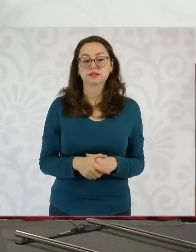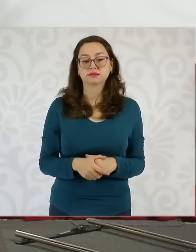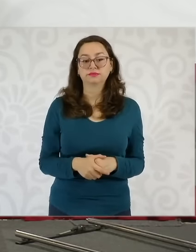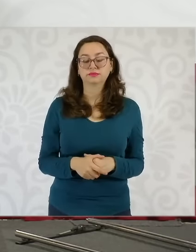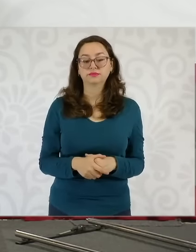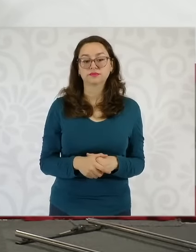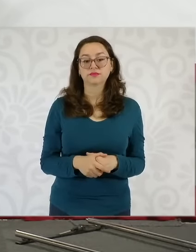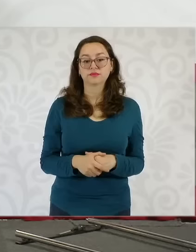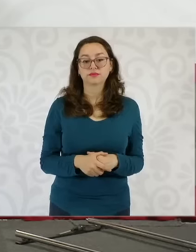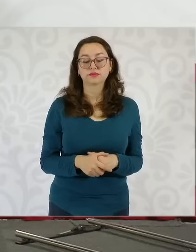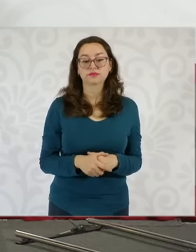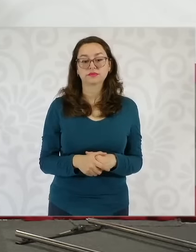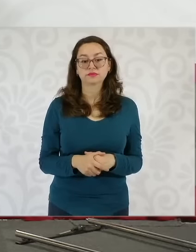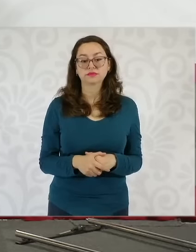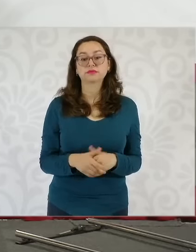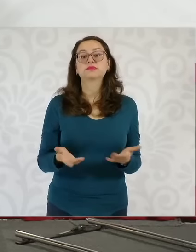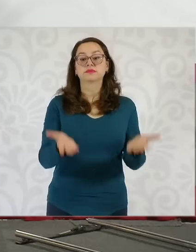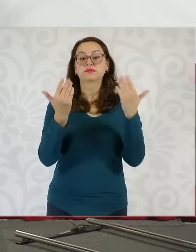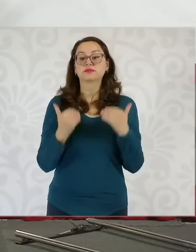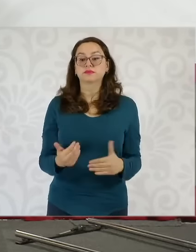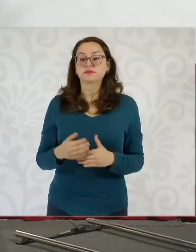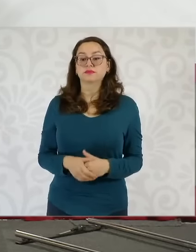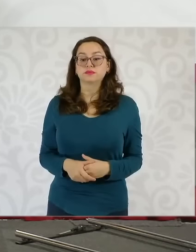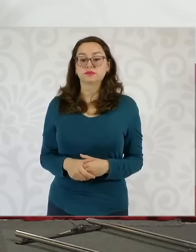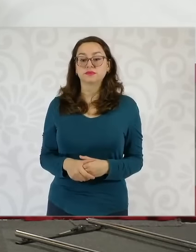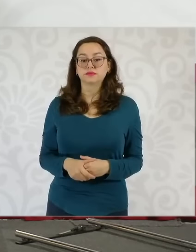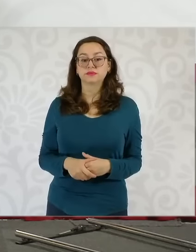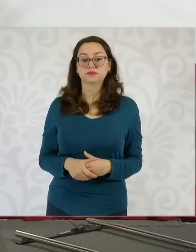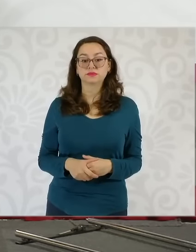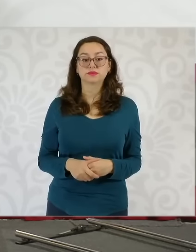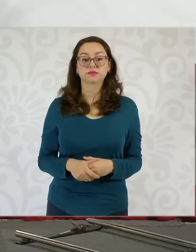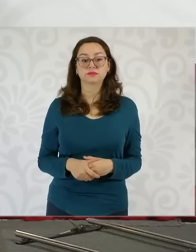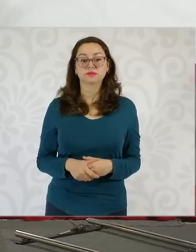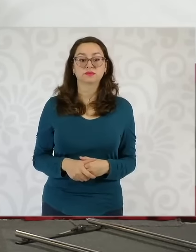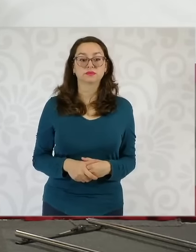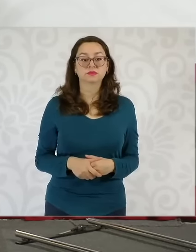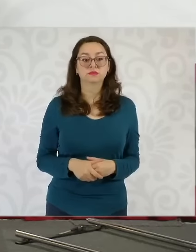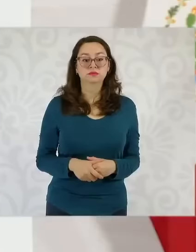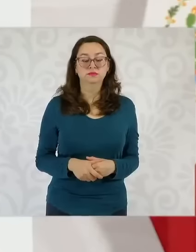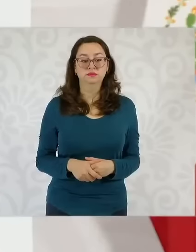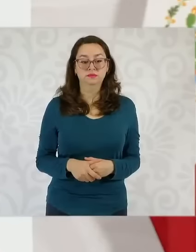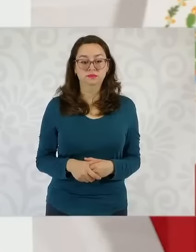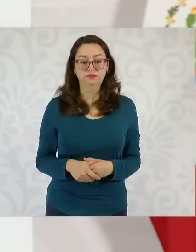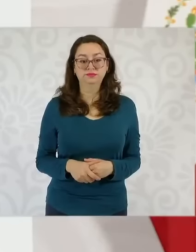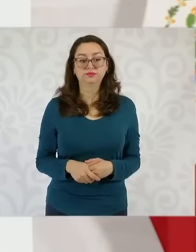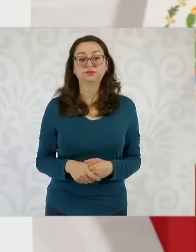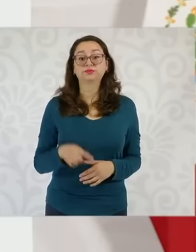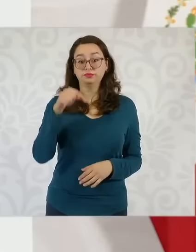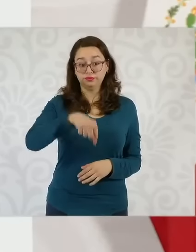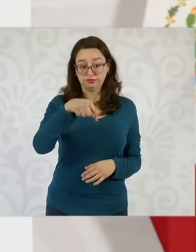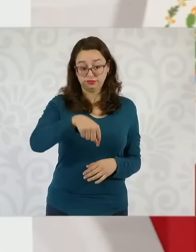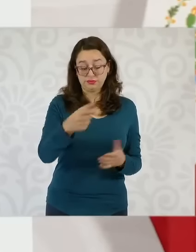y la comunicación industrial la siguiente por favor el trazo original de la ciudad de Wixra